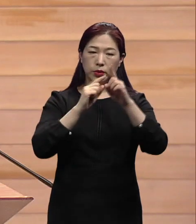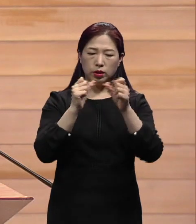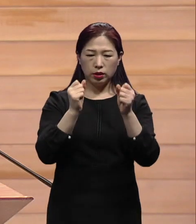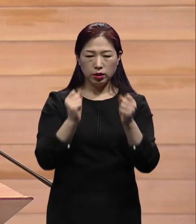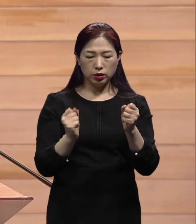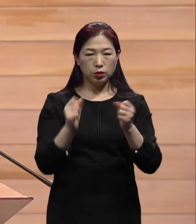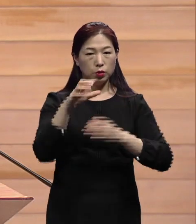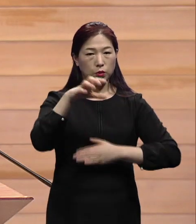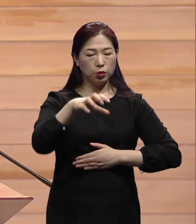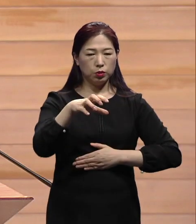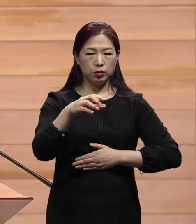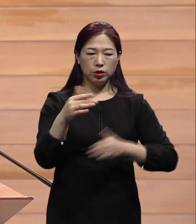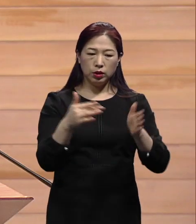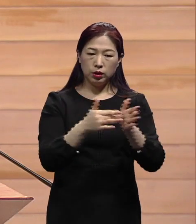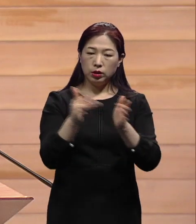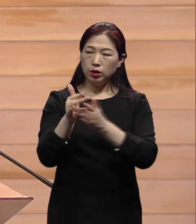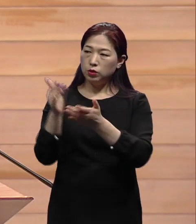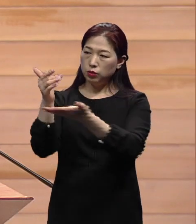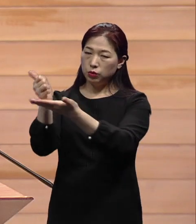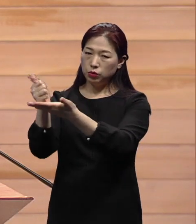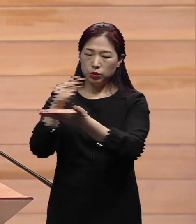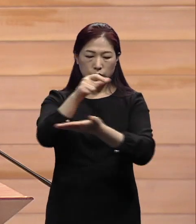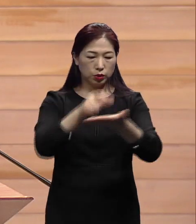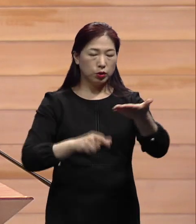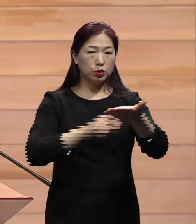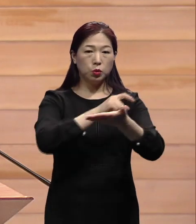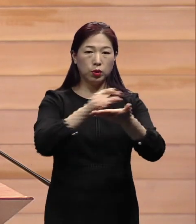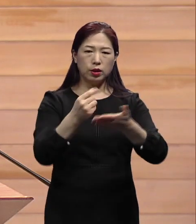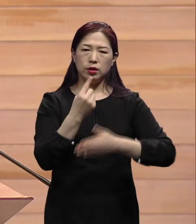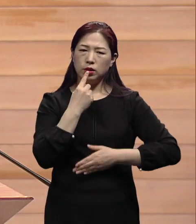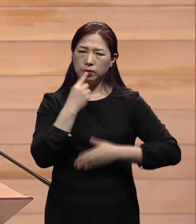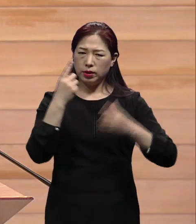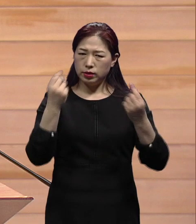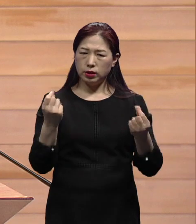말씀이신 예수 그리스도 자신이기도 하였기에